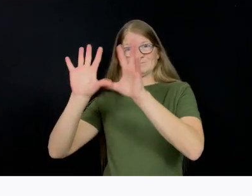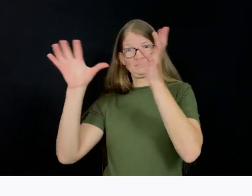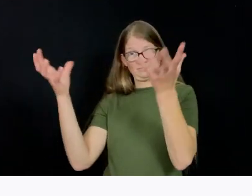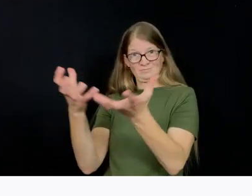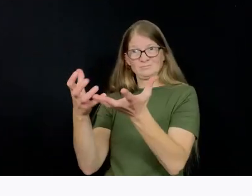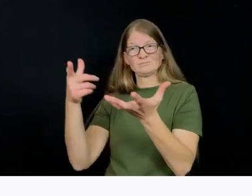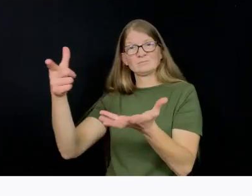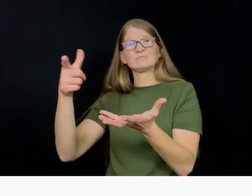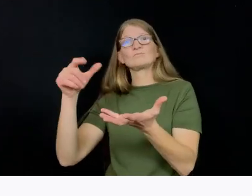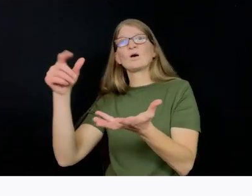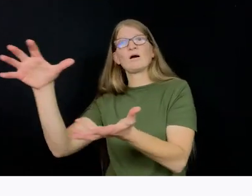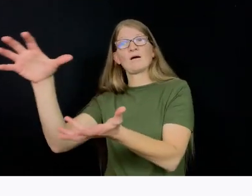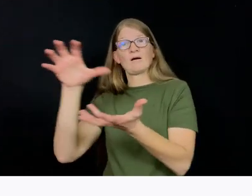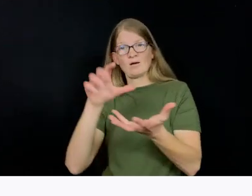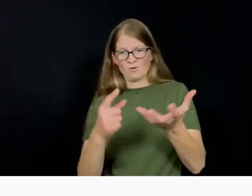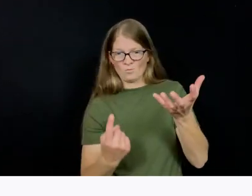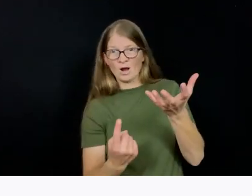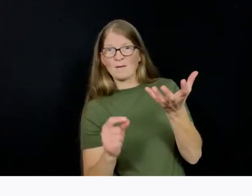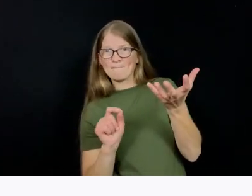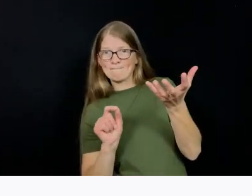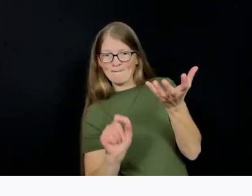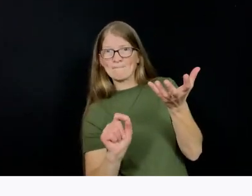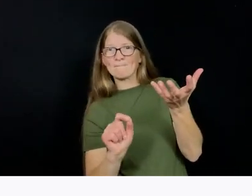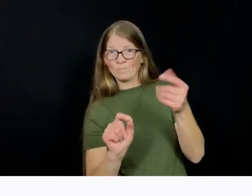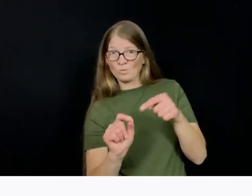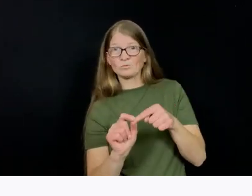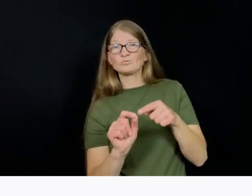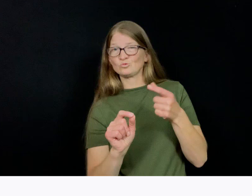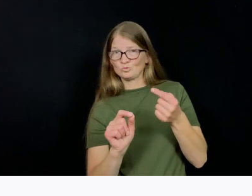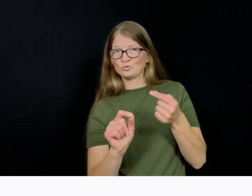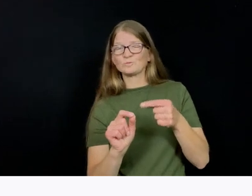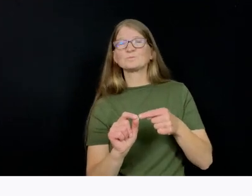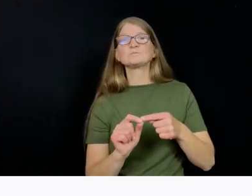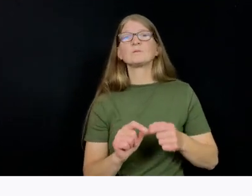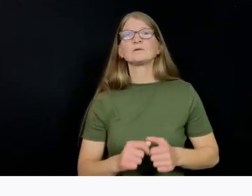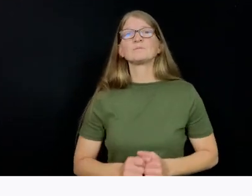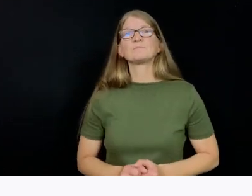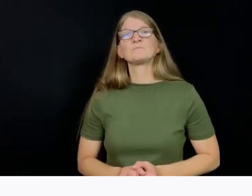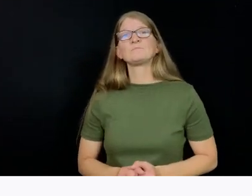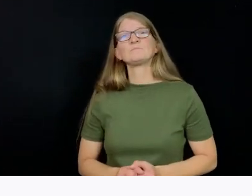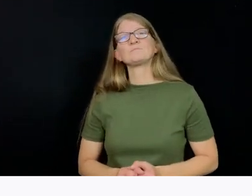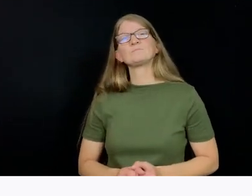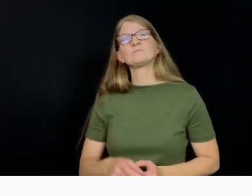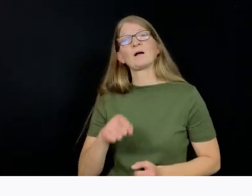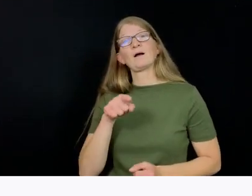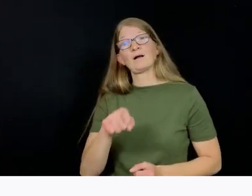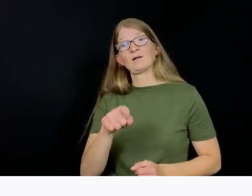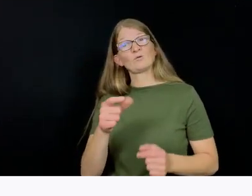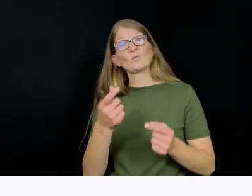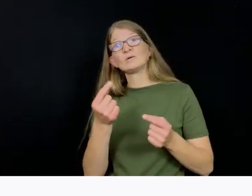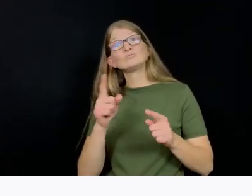لمساعدة المراسلين الصحفيين يساعد Pinpoint على تصفّح الآلاف من الوثائق بسرعة